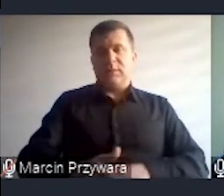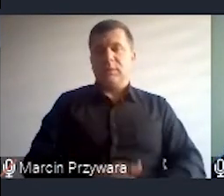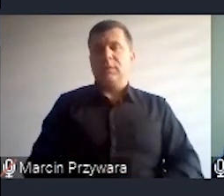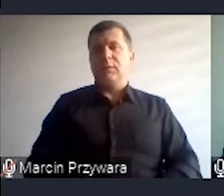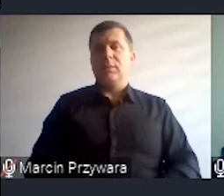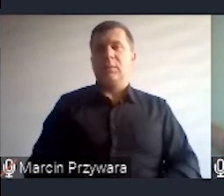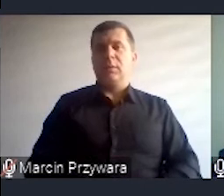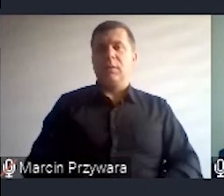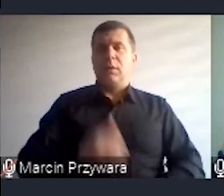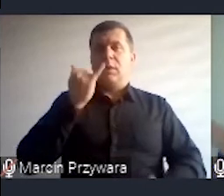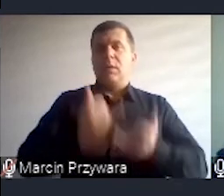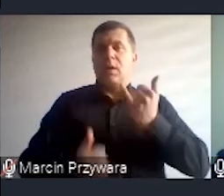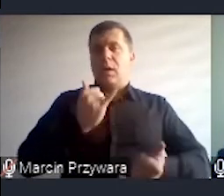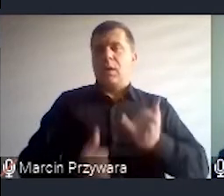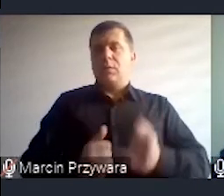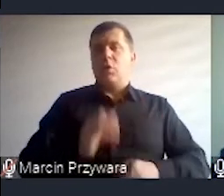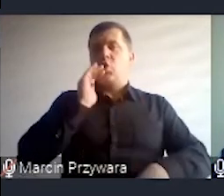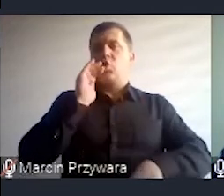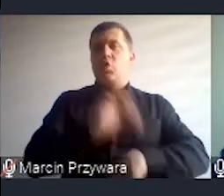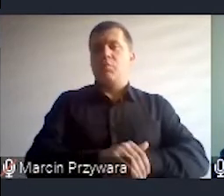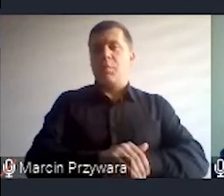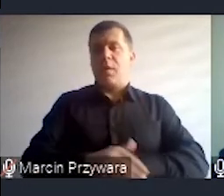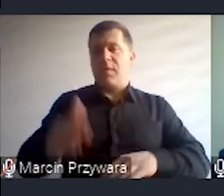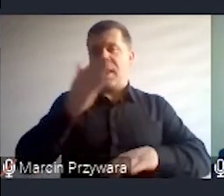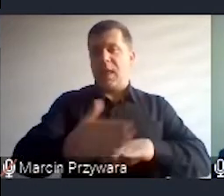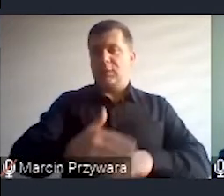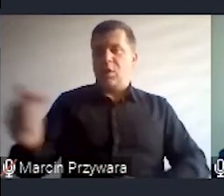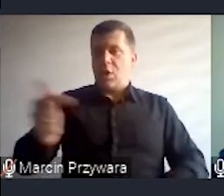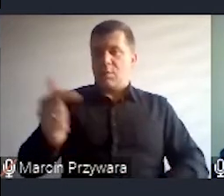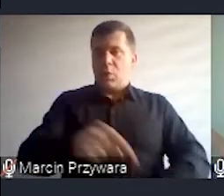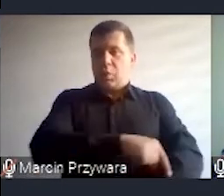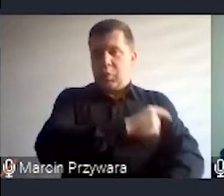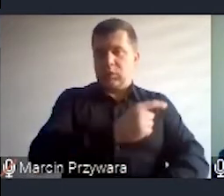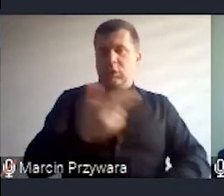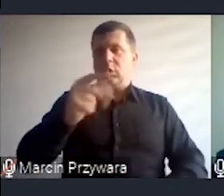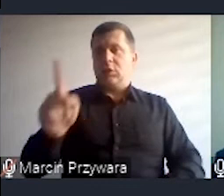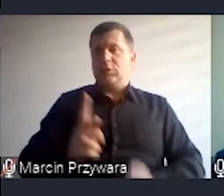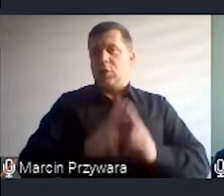Jeśli umowa leasingu obowiązuje dłużej niż okres realizacji projektu,